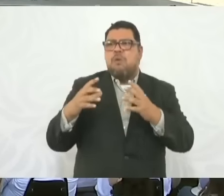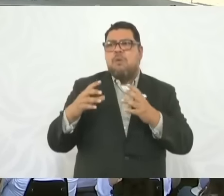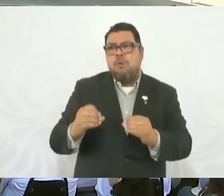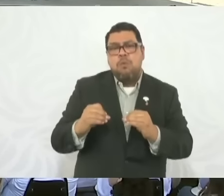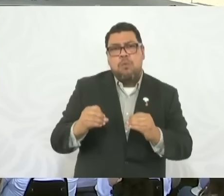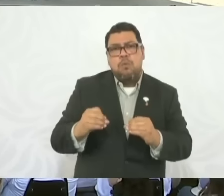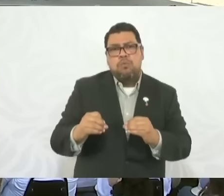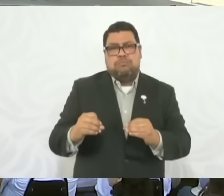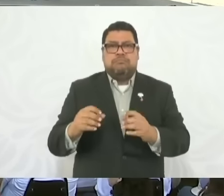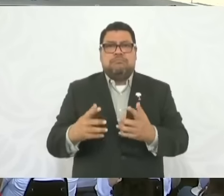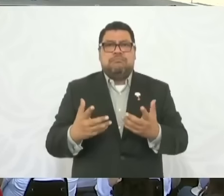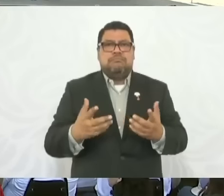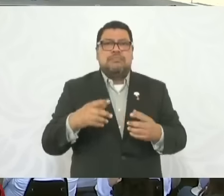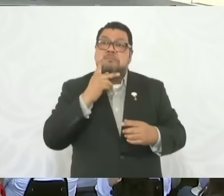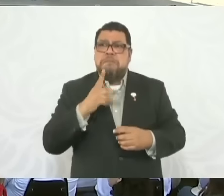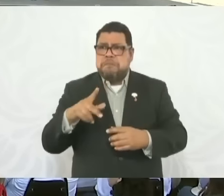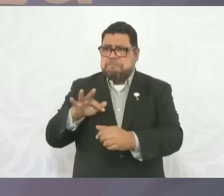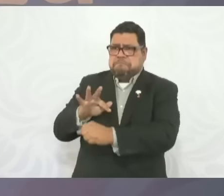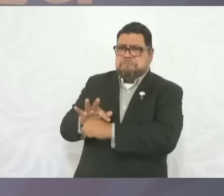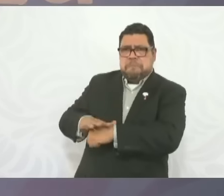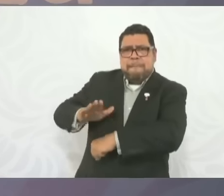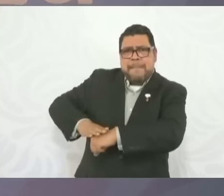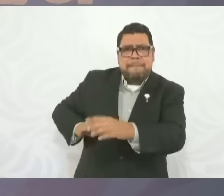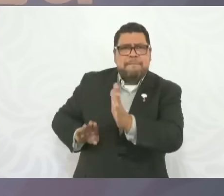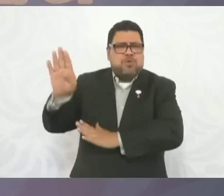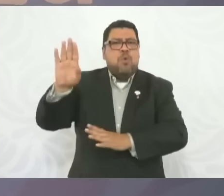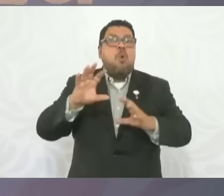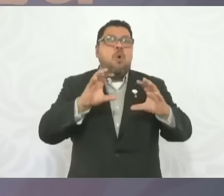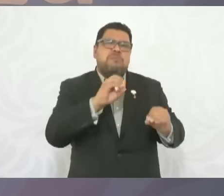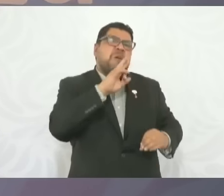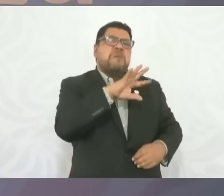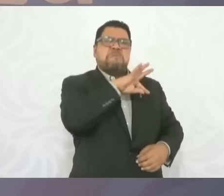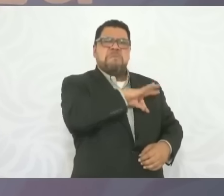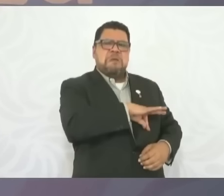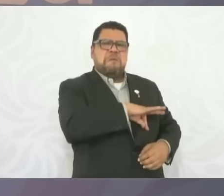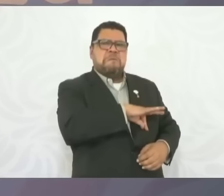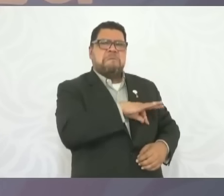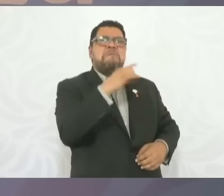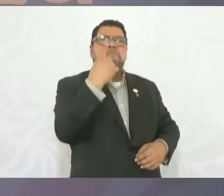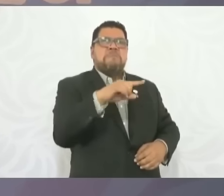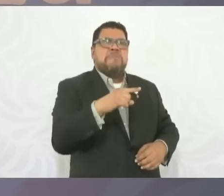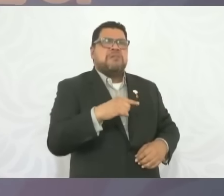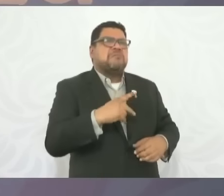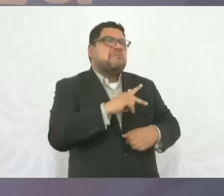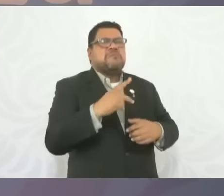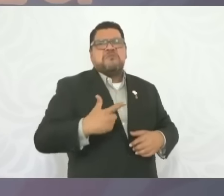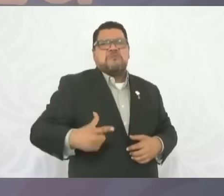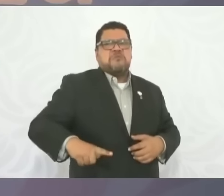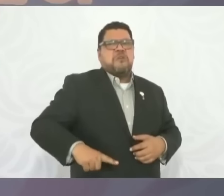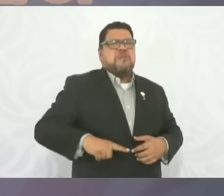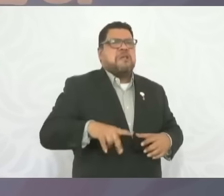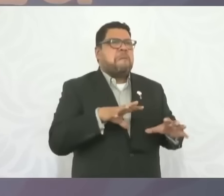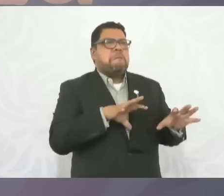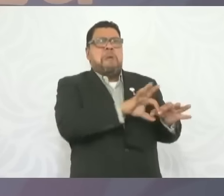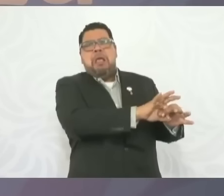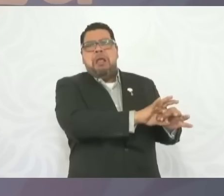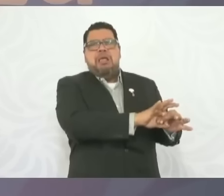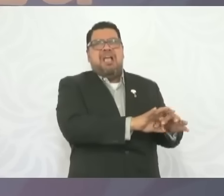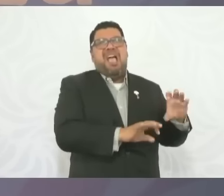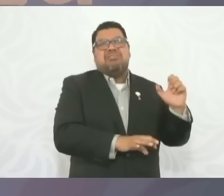nacional de Pemex o privatizarla y entrar de lleno al gobierno neoliberal, al periodo neoliberal.